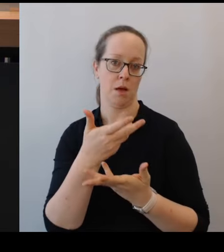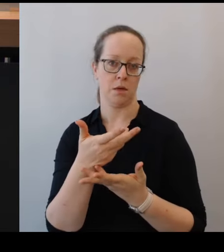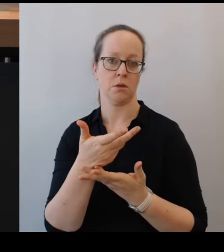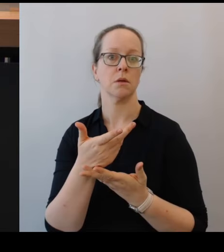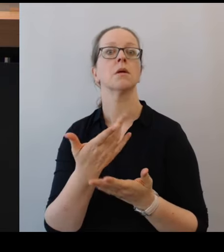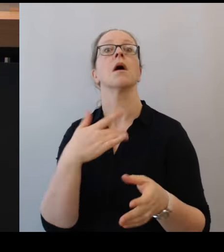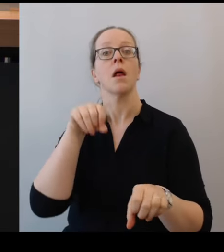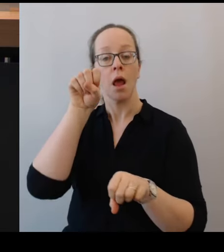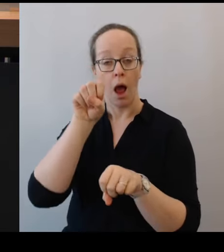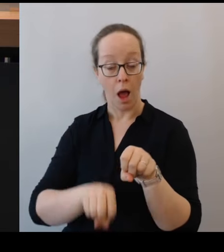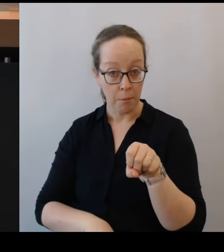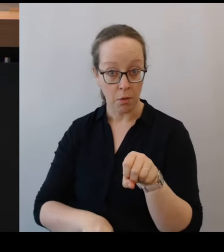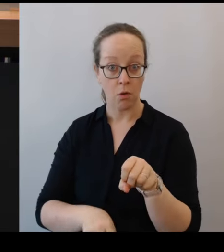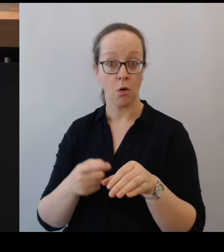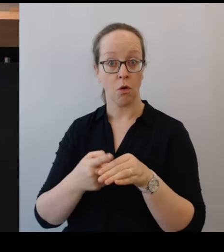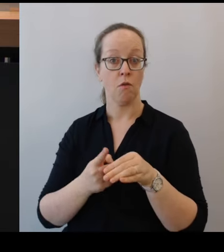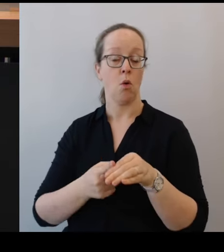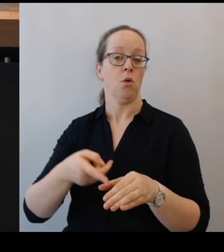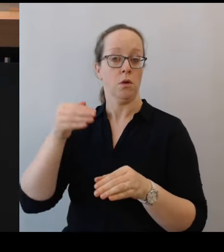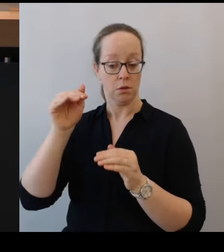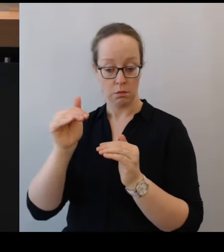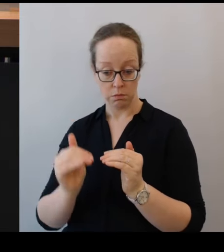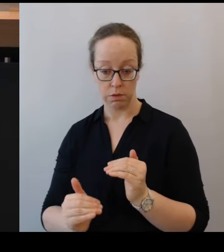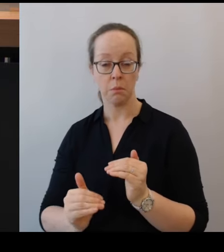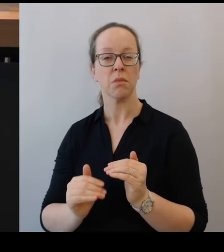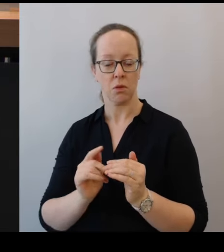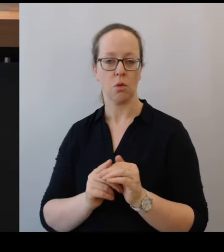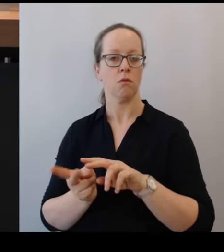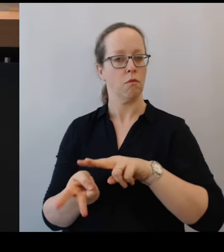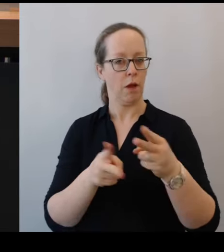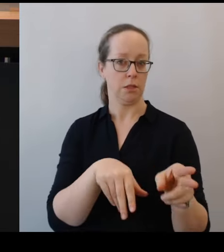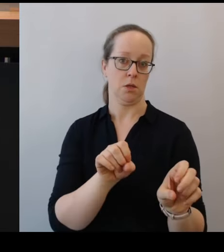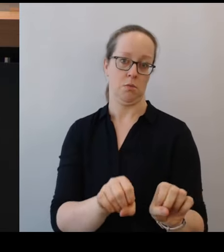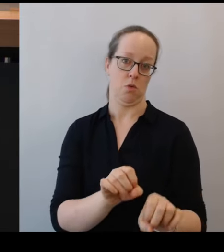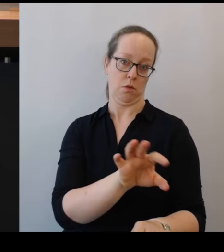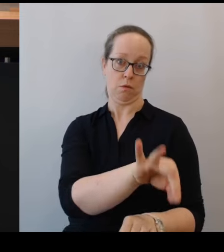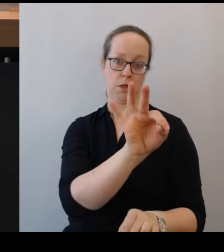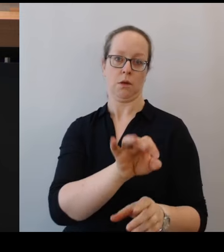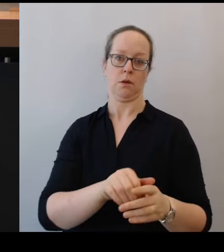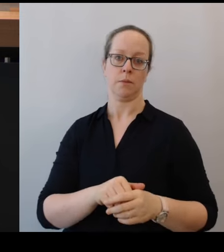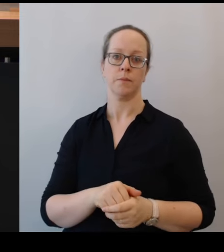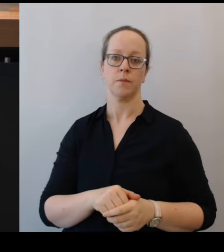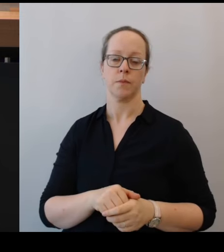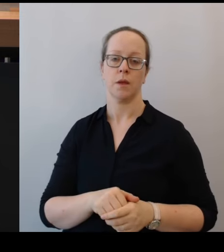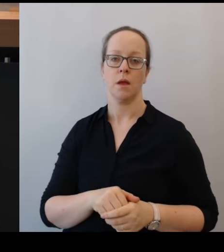Das Auszubildendenwerk soll den Austausch Auszubildender untereinander und auch international fördern.